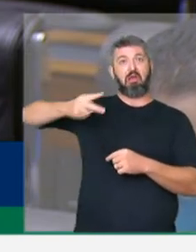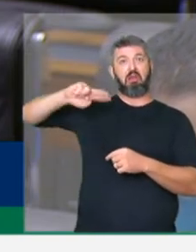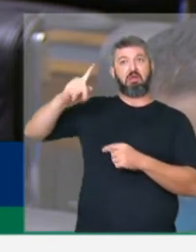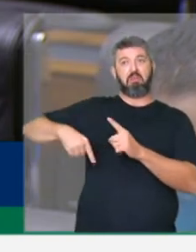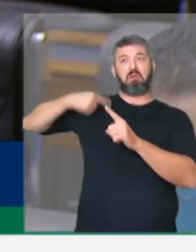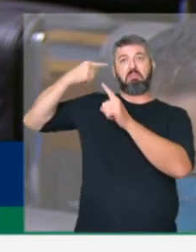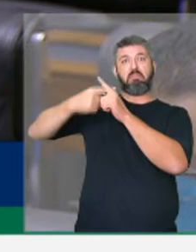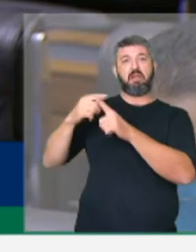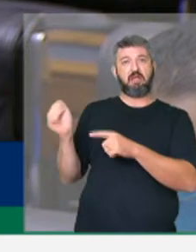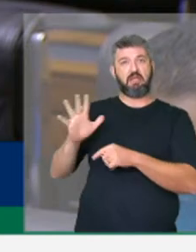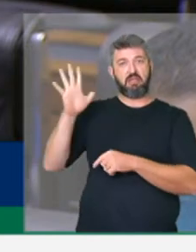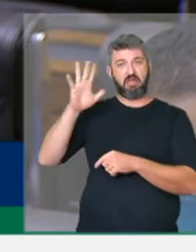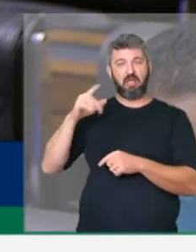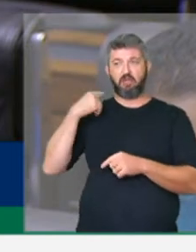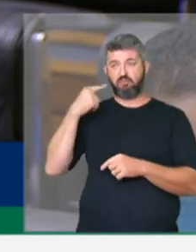INVIÁVEL. TANTO É QUE A